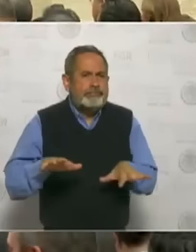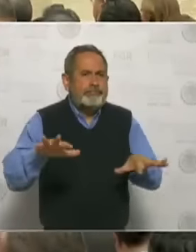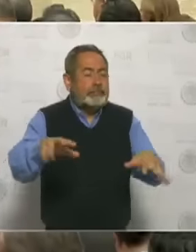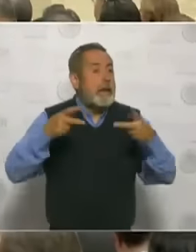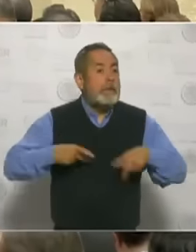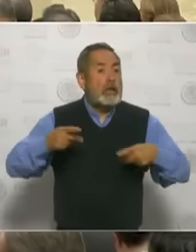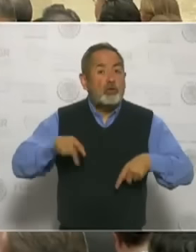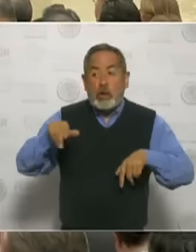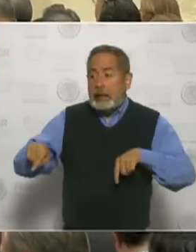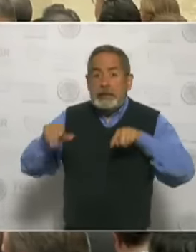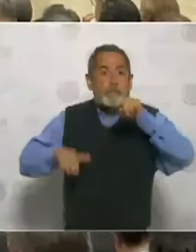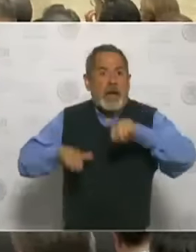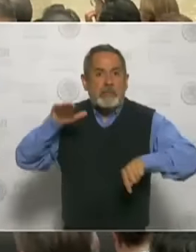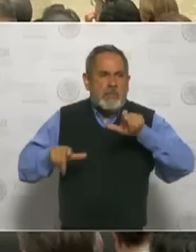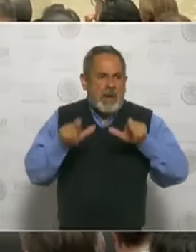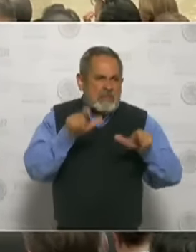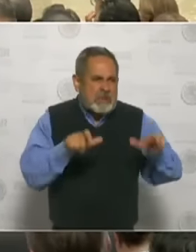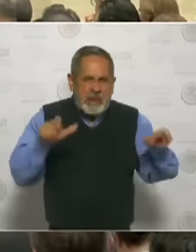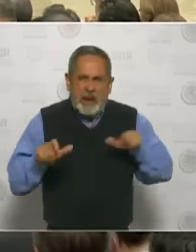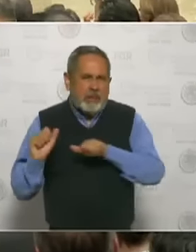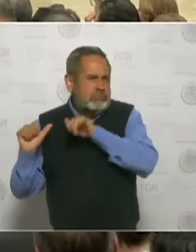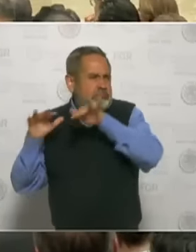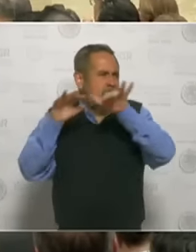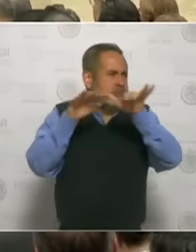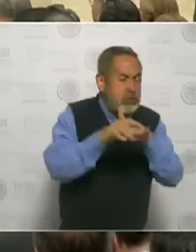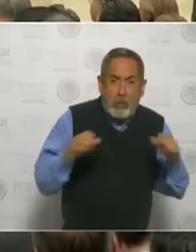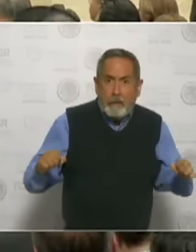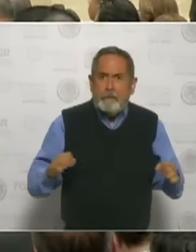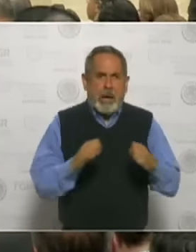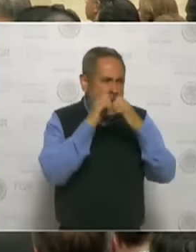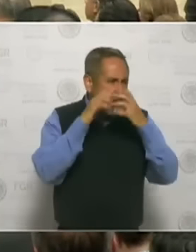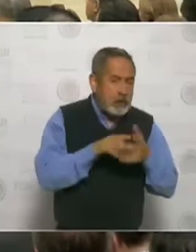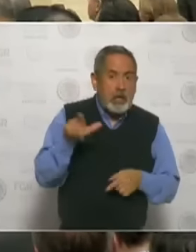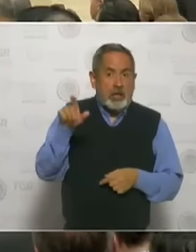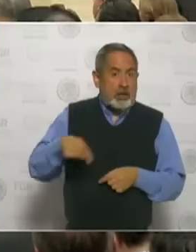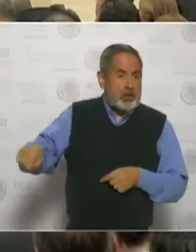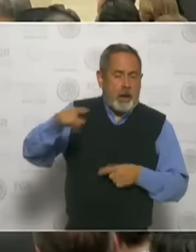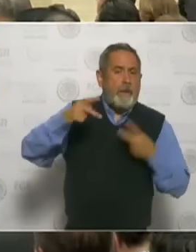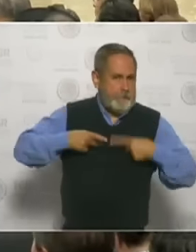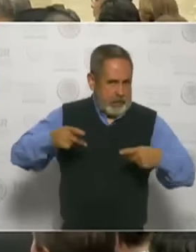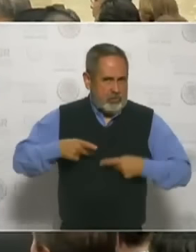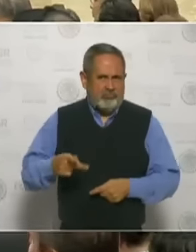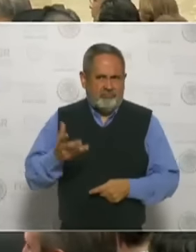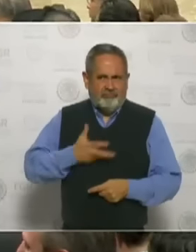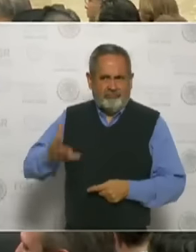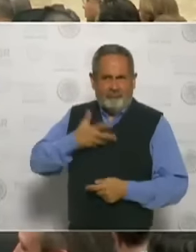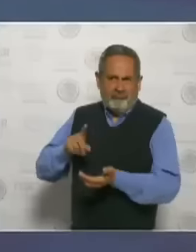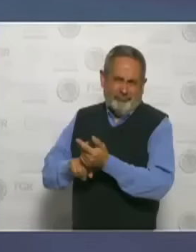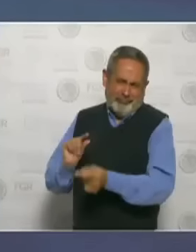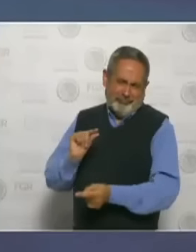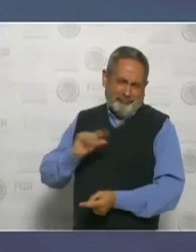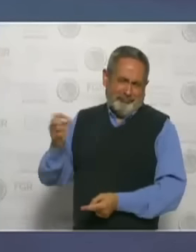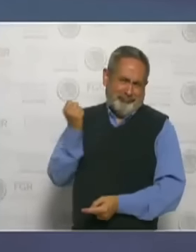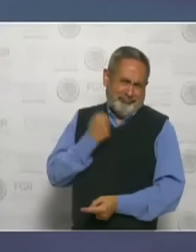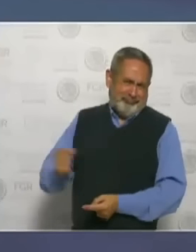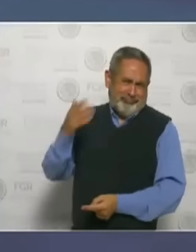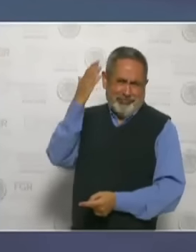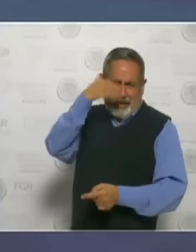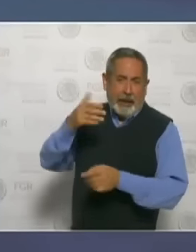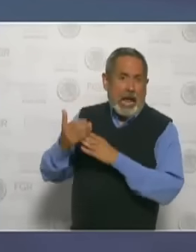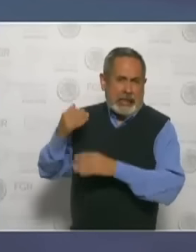análisis táctico de alto impacto conformadas por capital humano de alta especialización dedicados